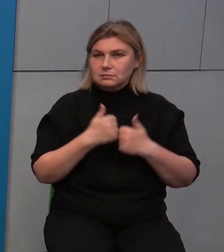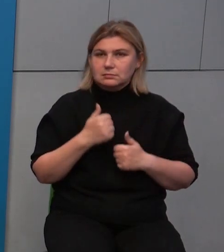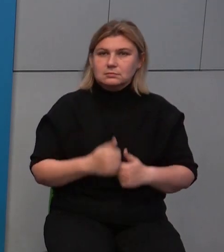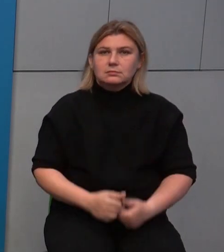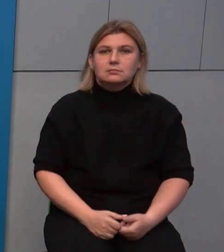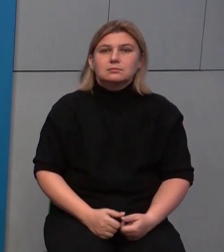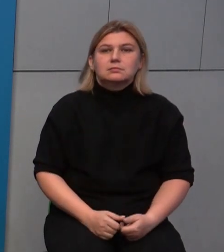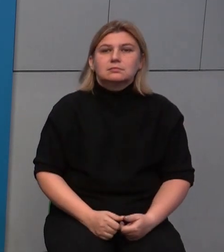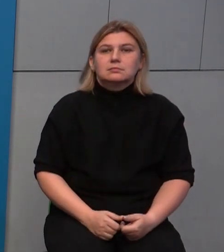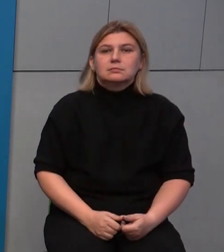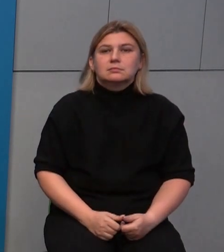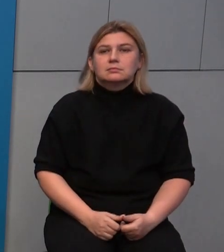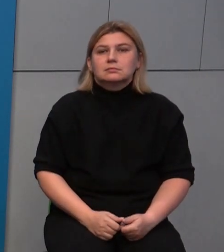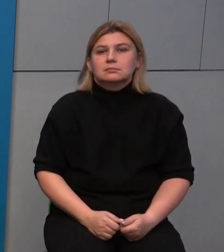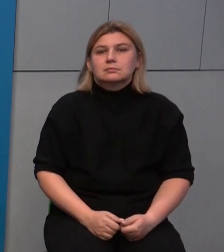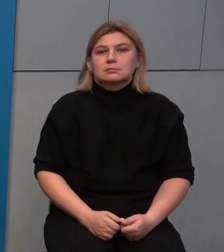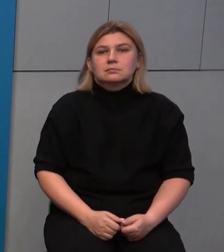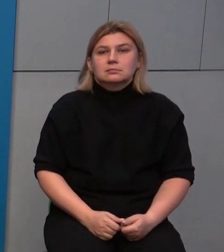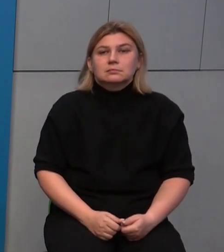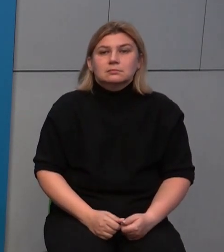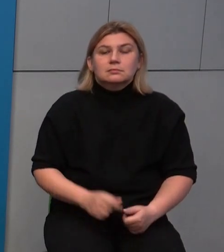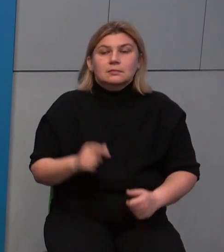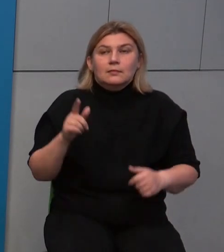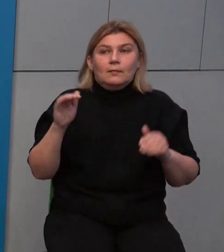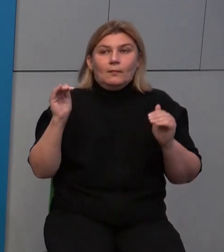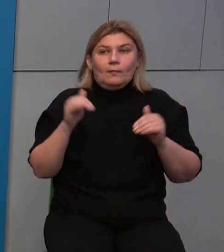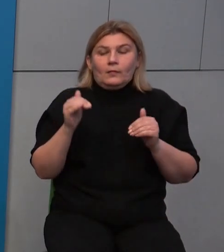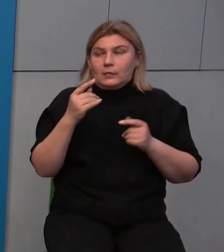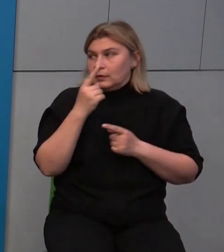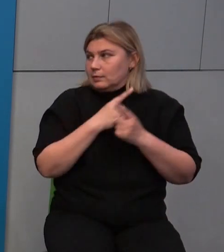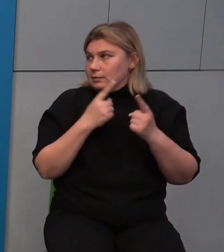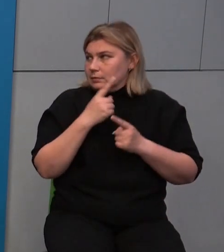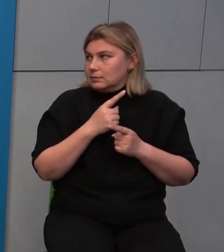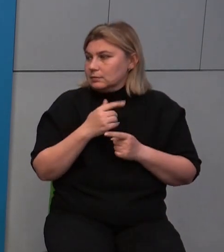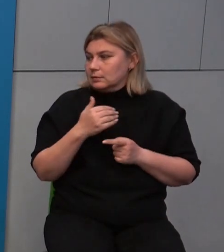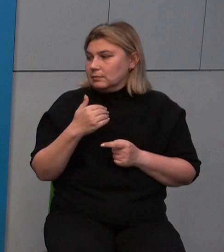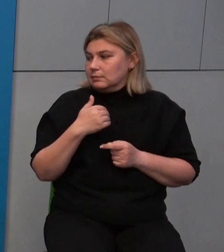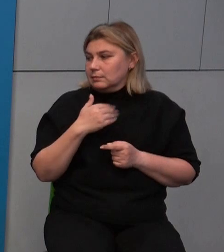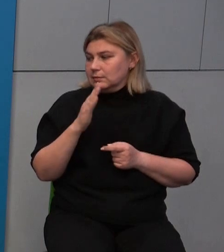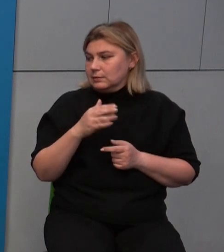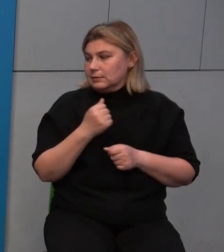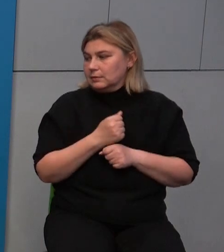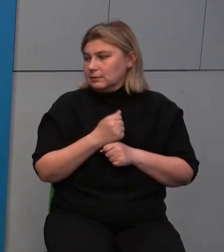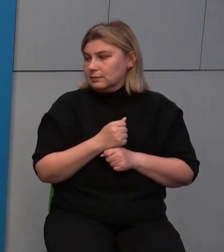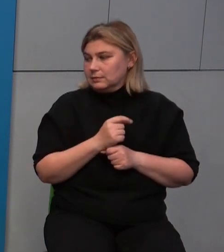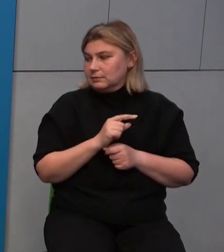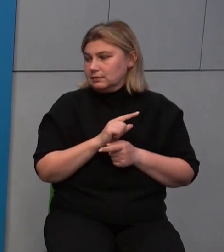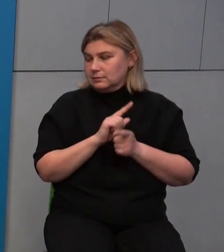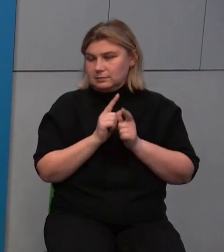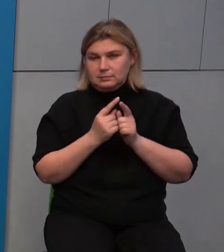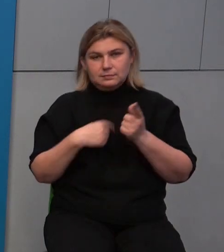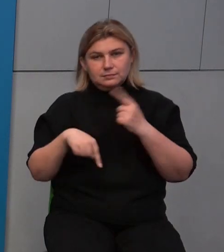I to można było po prostu myśleć o tym, że będziesz miał taką pracę. Takie odwrócenie tych,